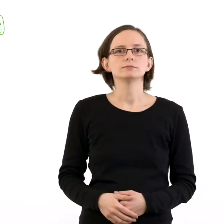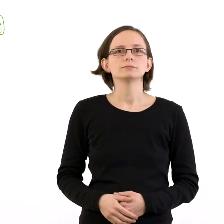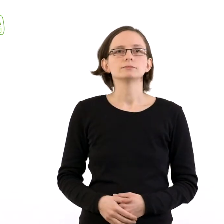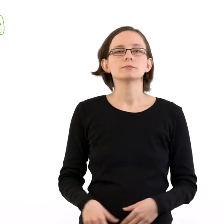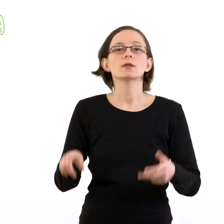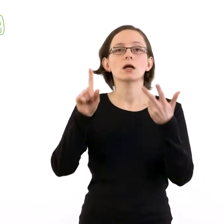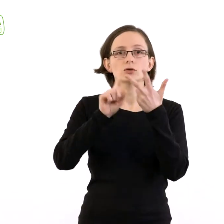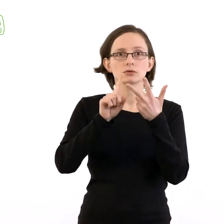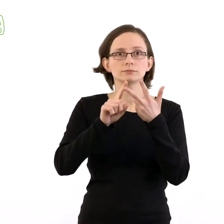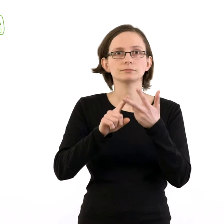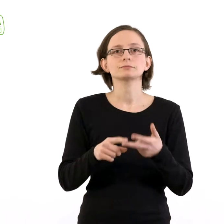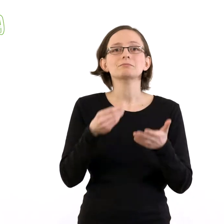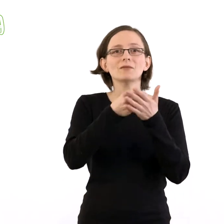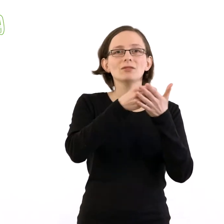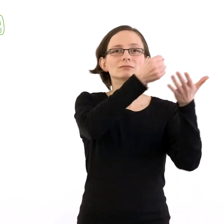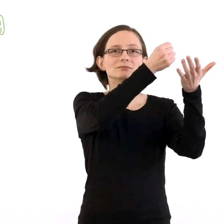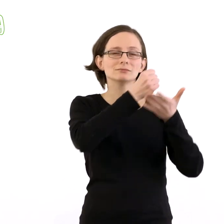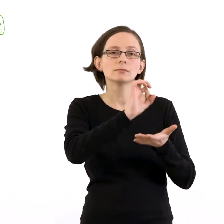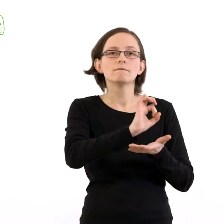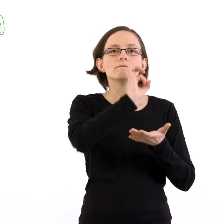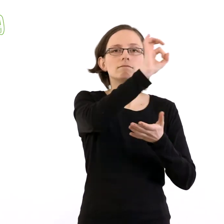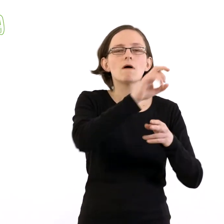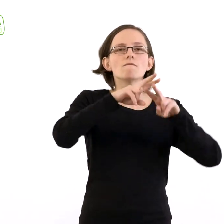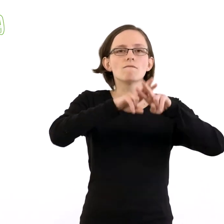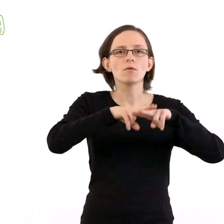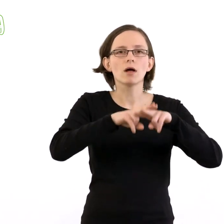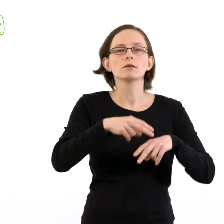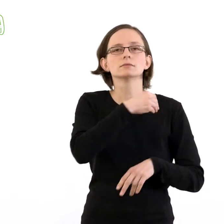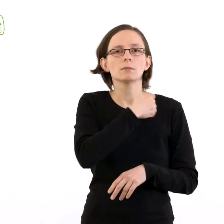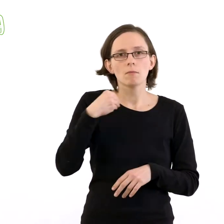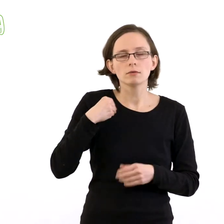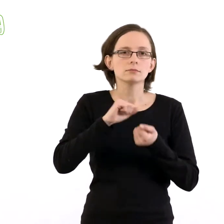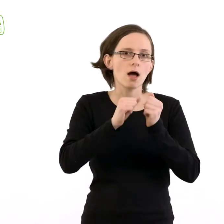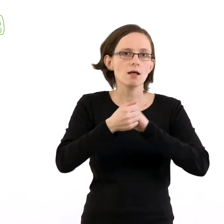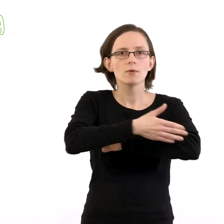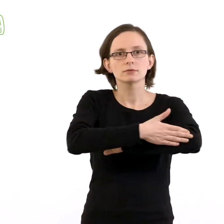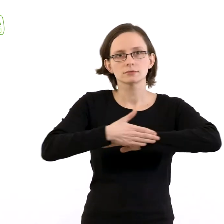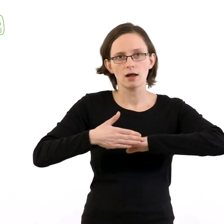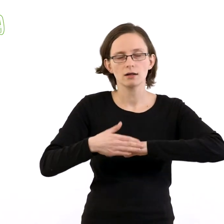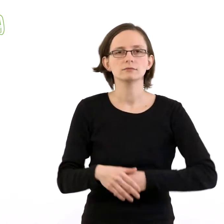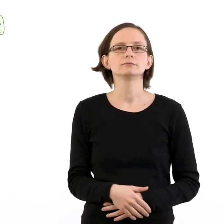Dotacje/granty od prywatnych fundacji krajowych lub zagranicznych.